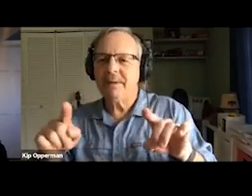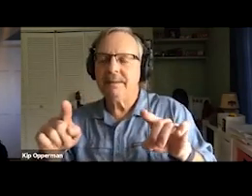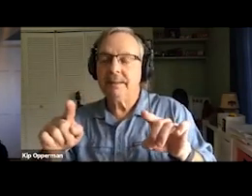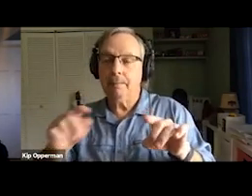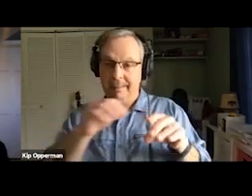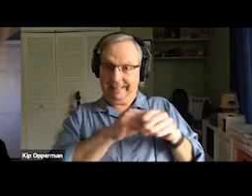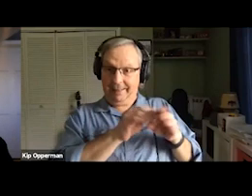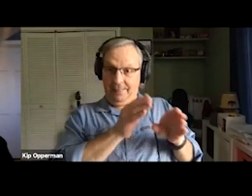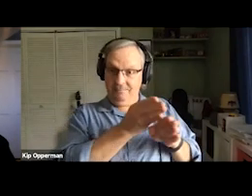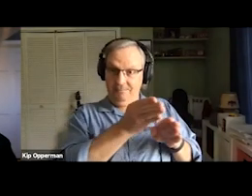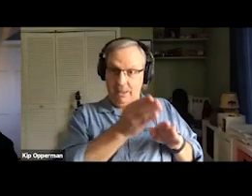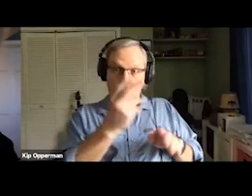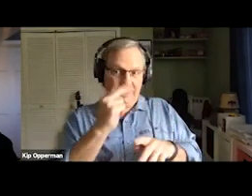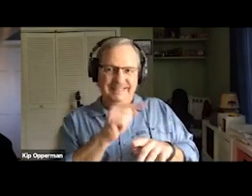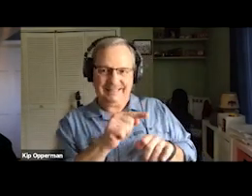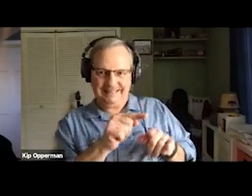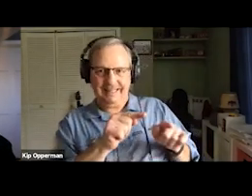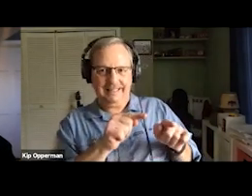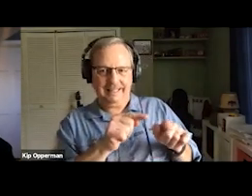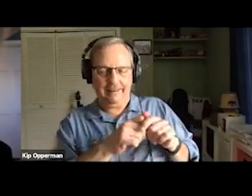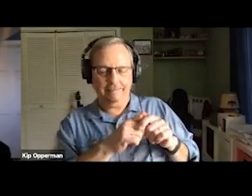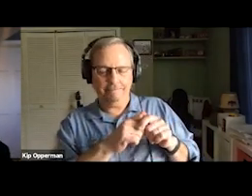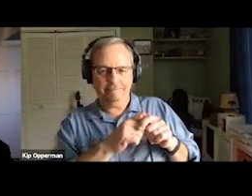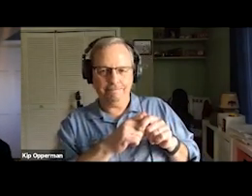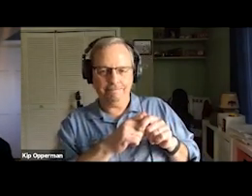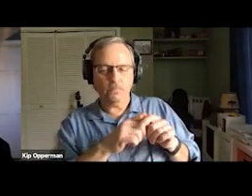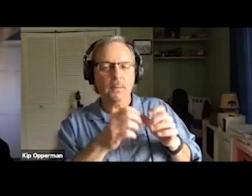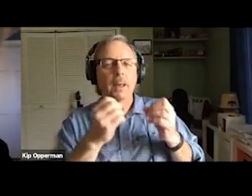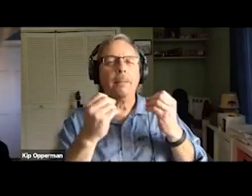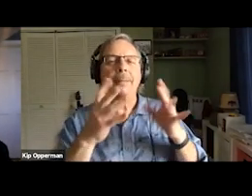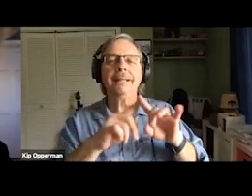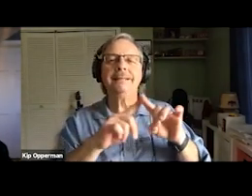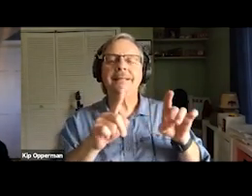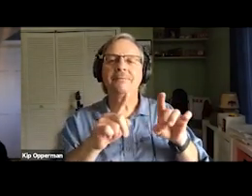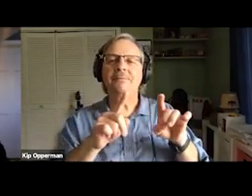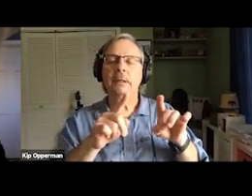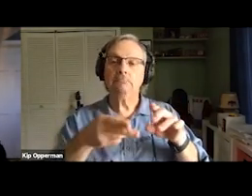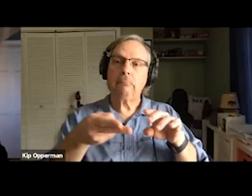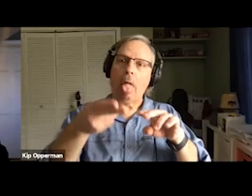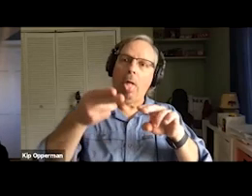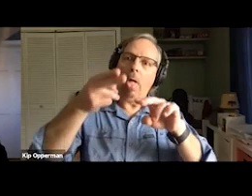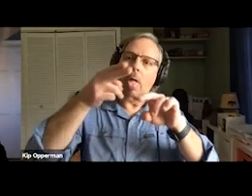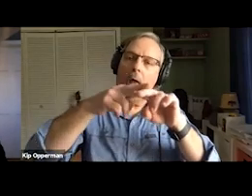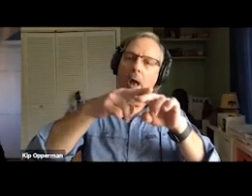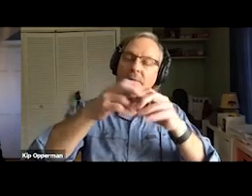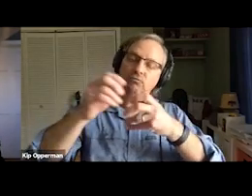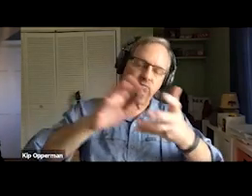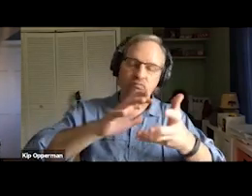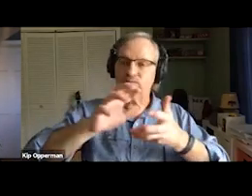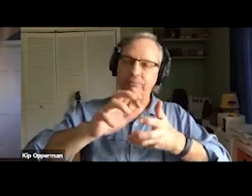estamos viendo muchas, muchas tasas más altas de estrés traumático y fatiga por compasión,